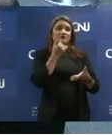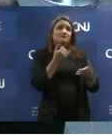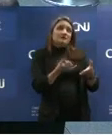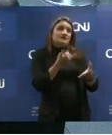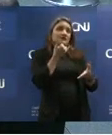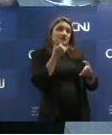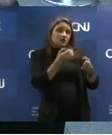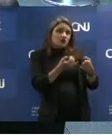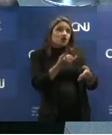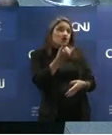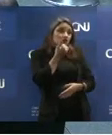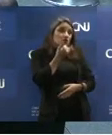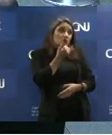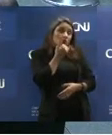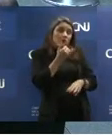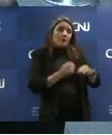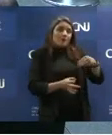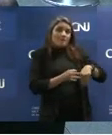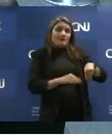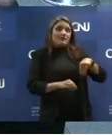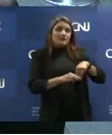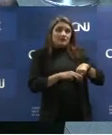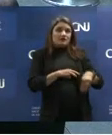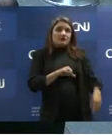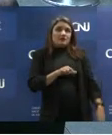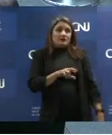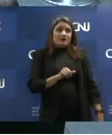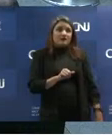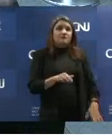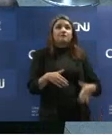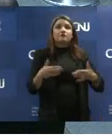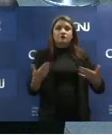porque, por absoluta deferência de Sua Excelência,